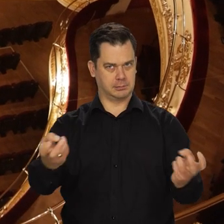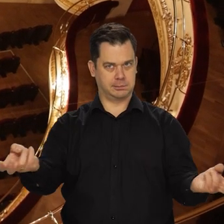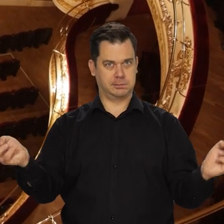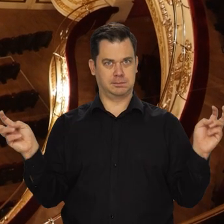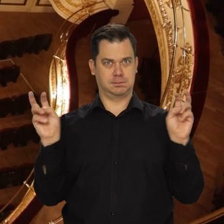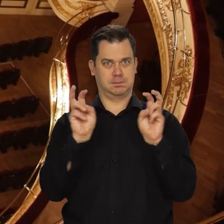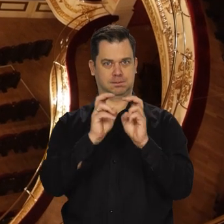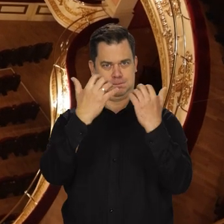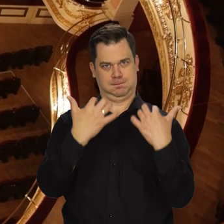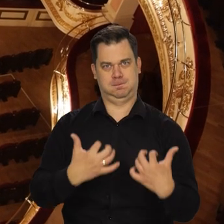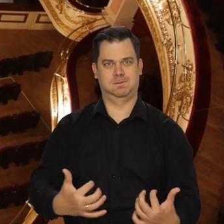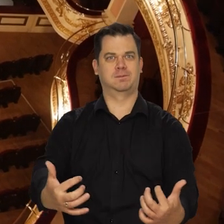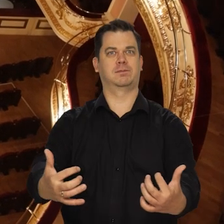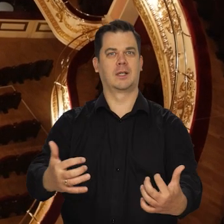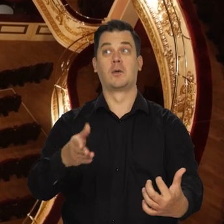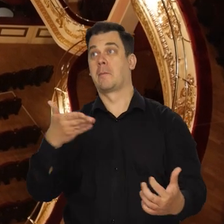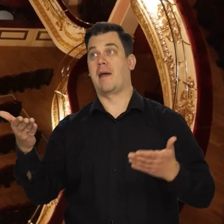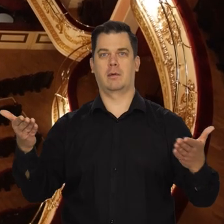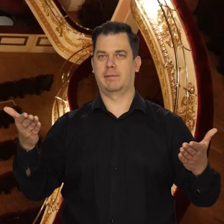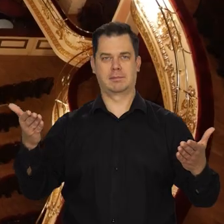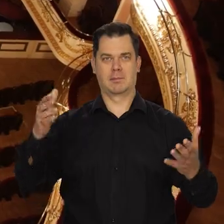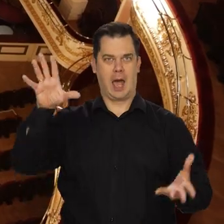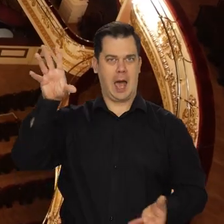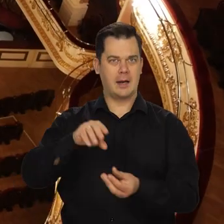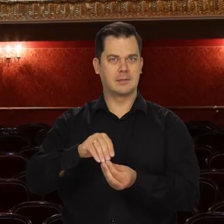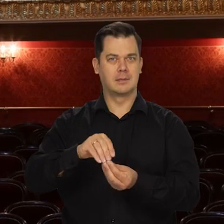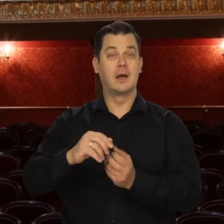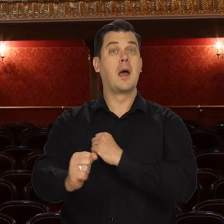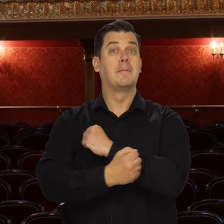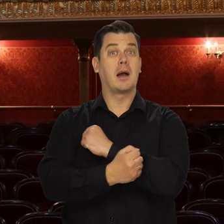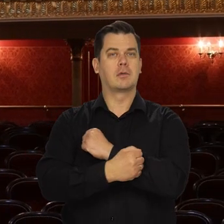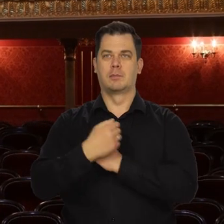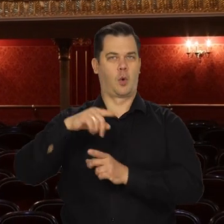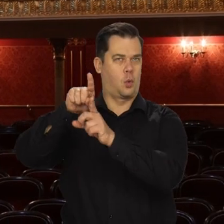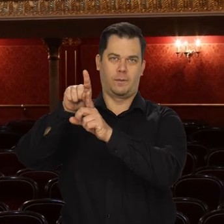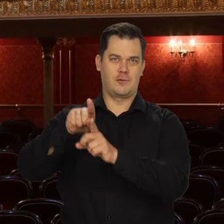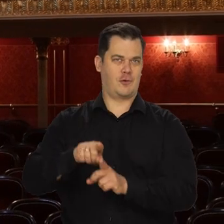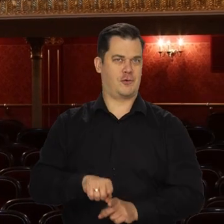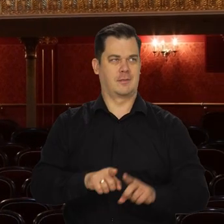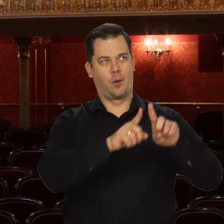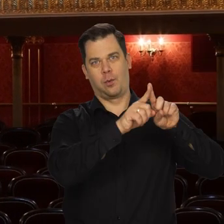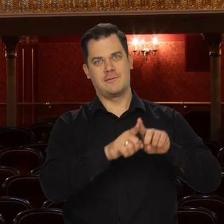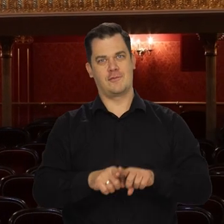które widzimy po prawej i po lewej stronie sceny. Balkony były jednorodne